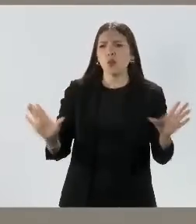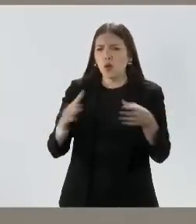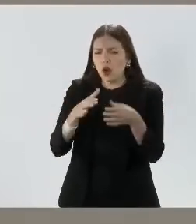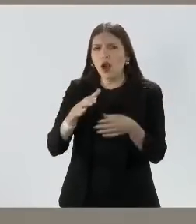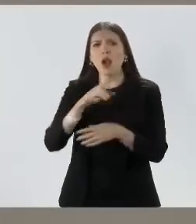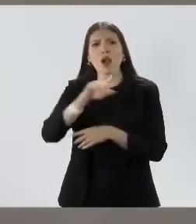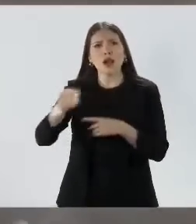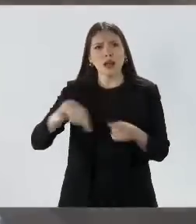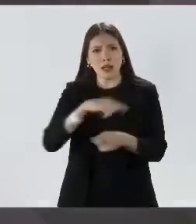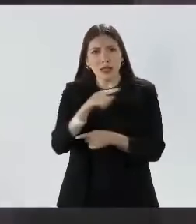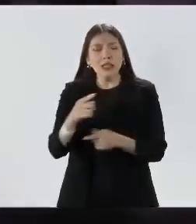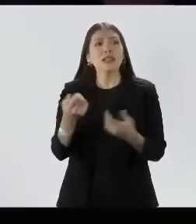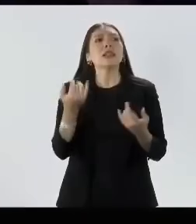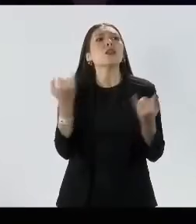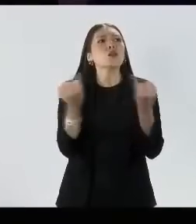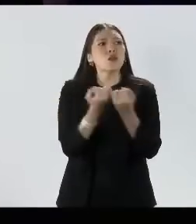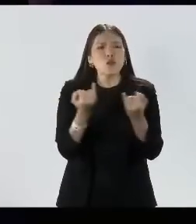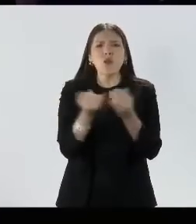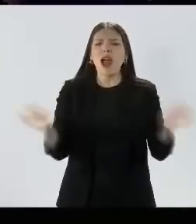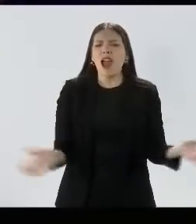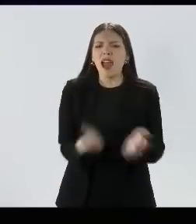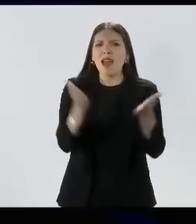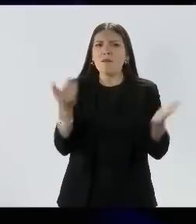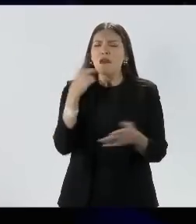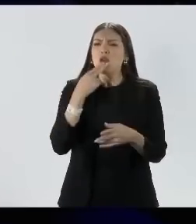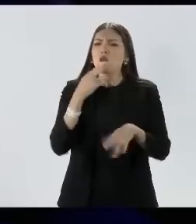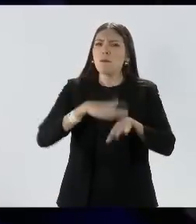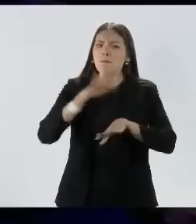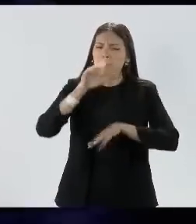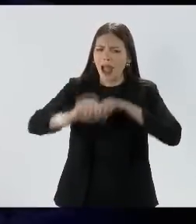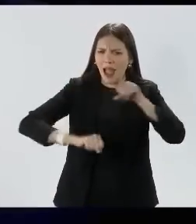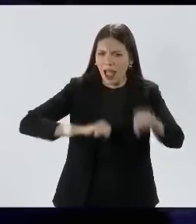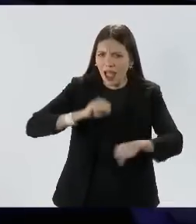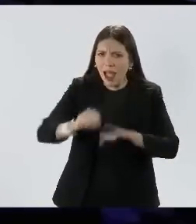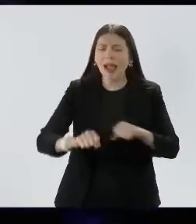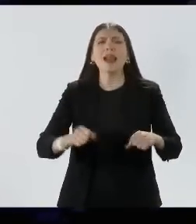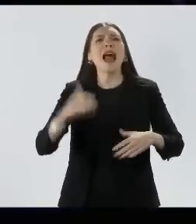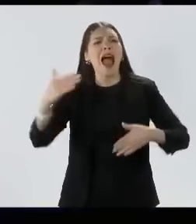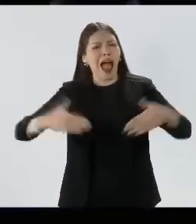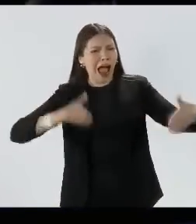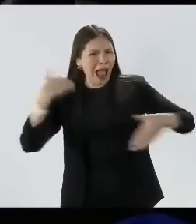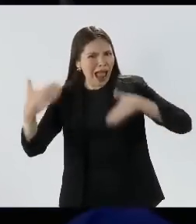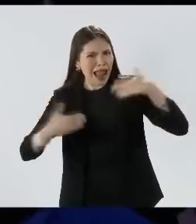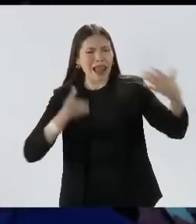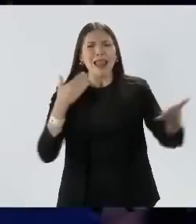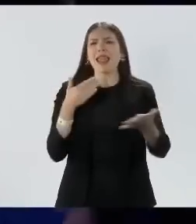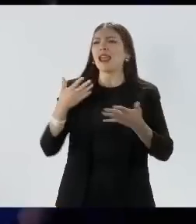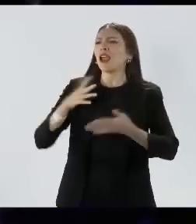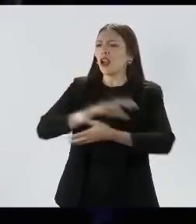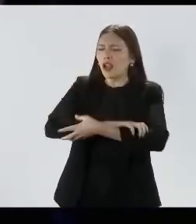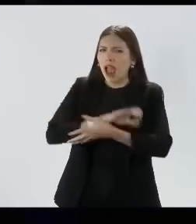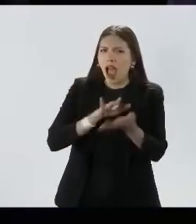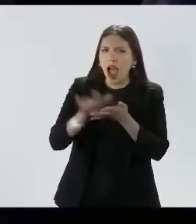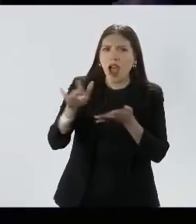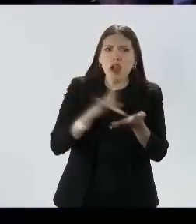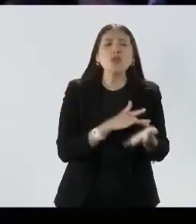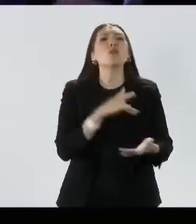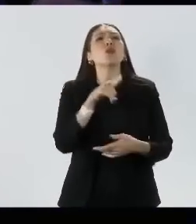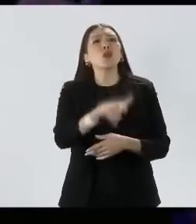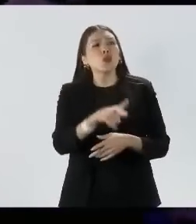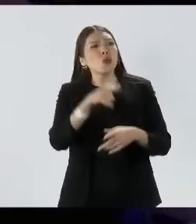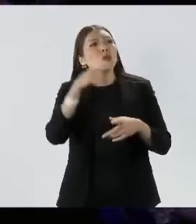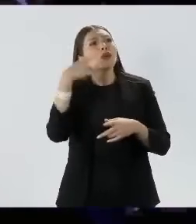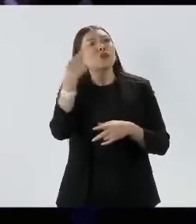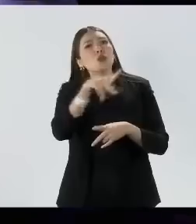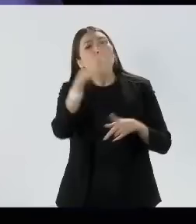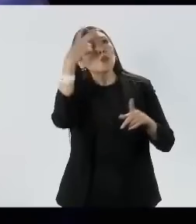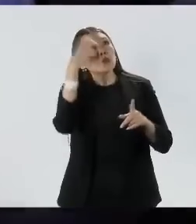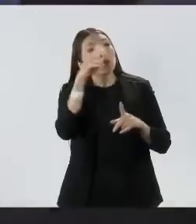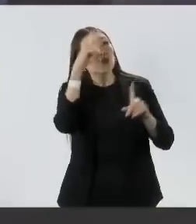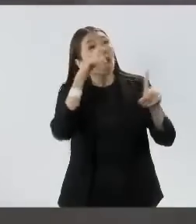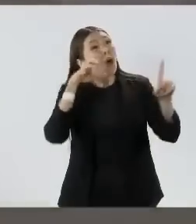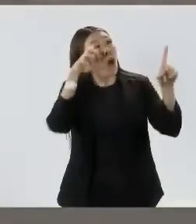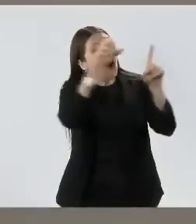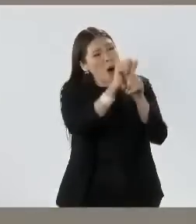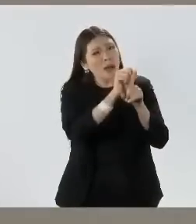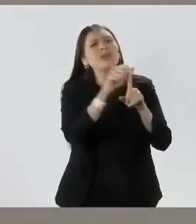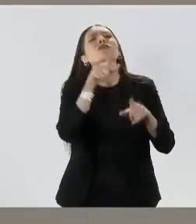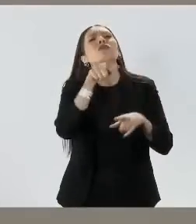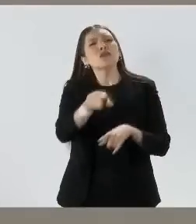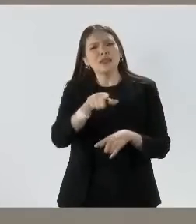or de la bicicleta solidaria y alegre una ciudad que persigue y logra sus utopías a eso aspiramos